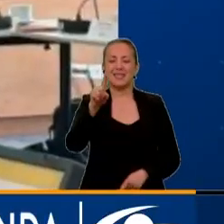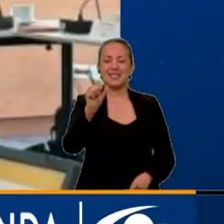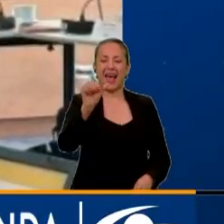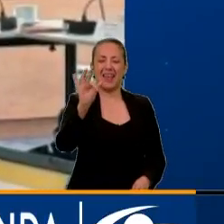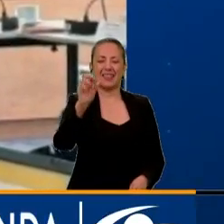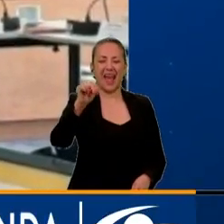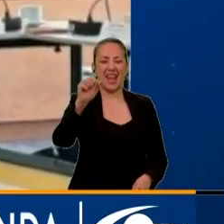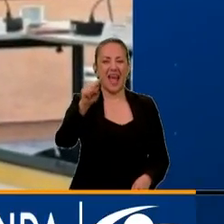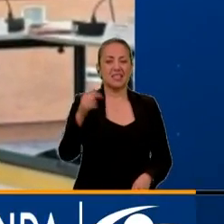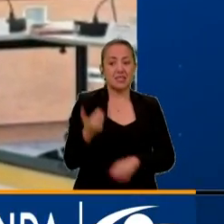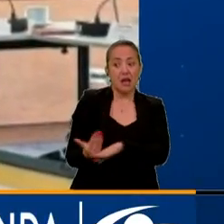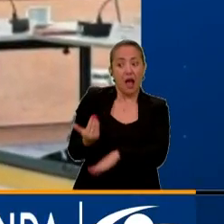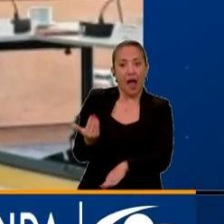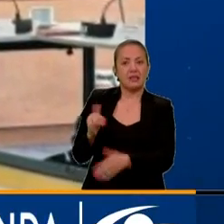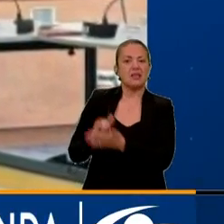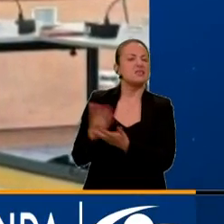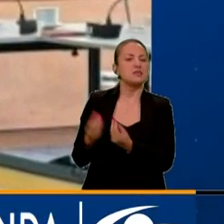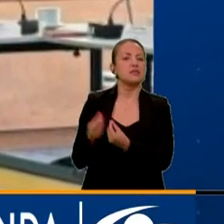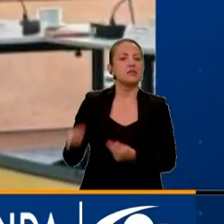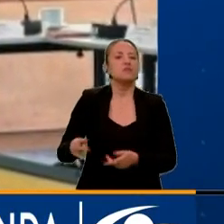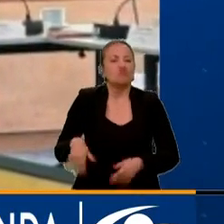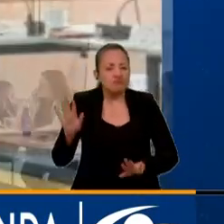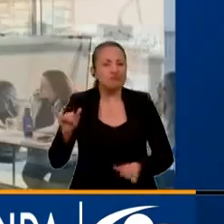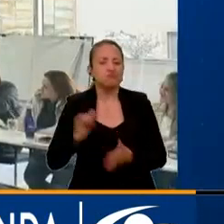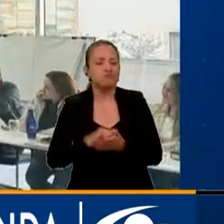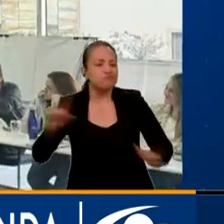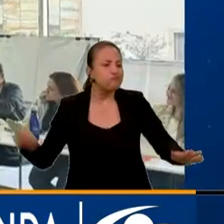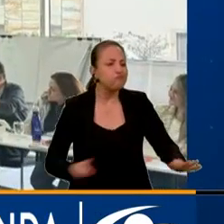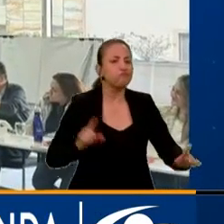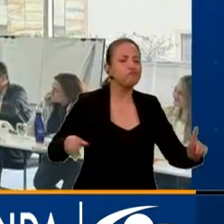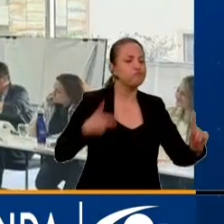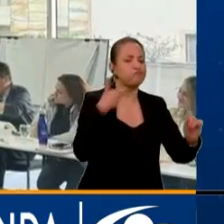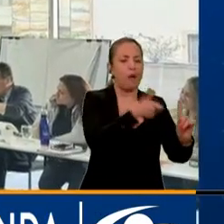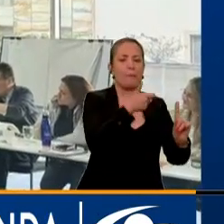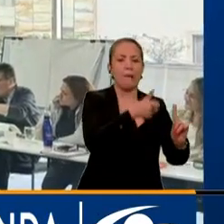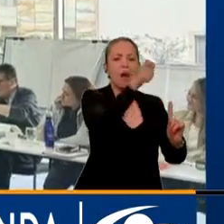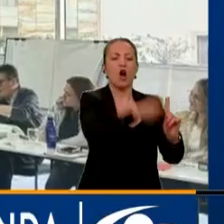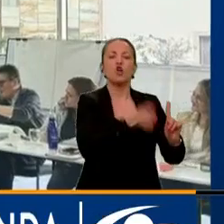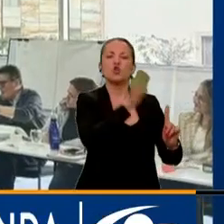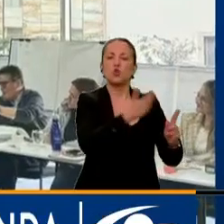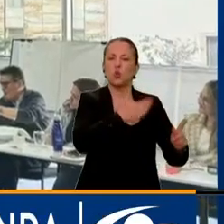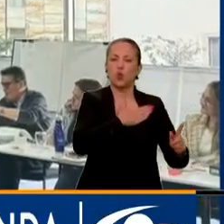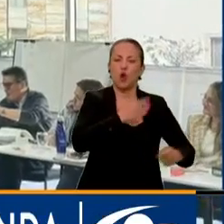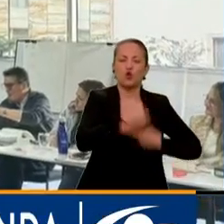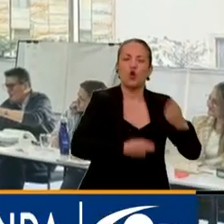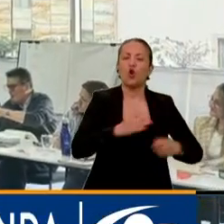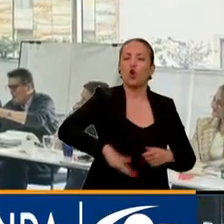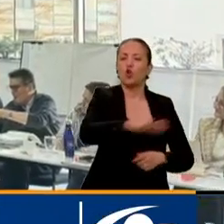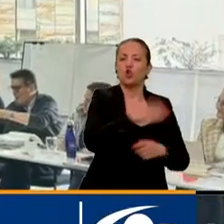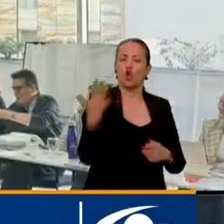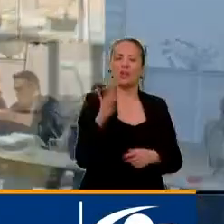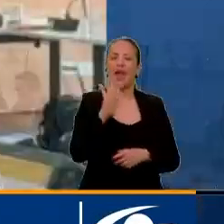esta reunión que se está dando el día de hoy es el tema de la extorsión de grupos criminales